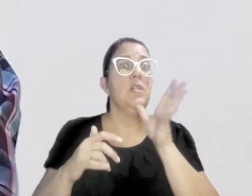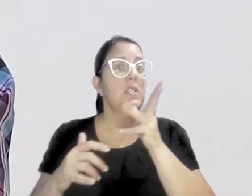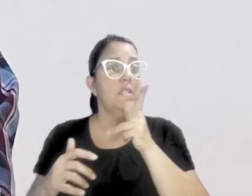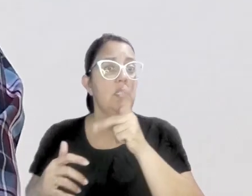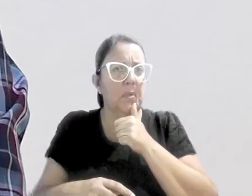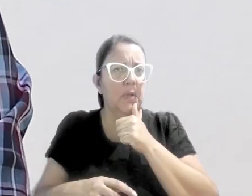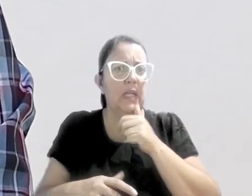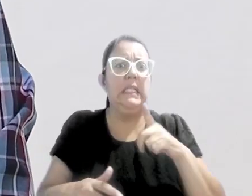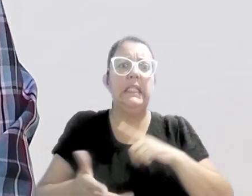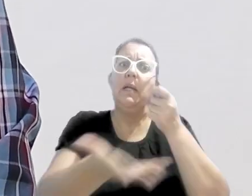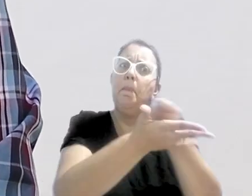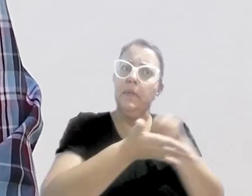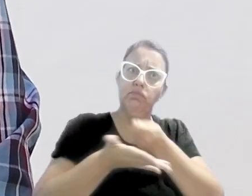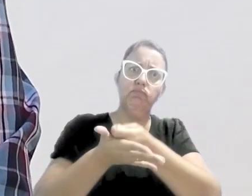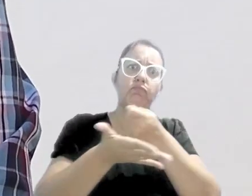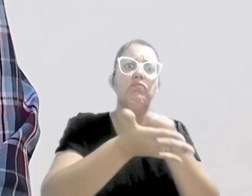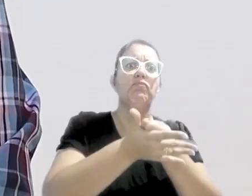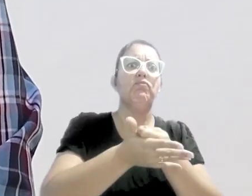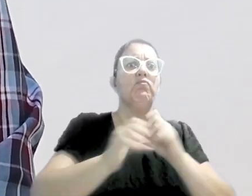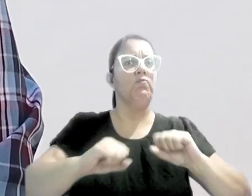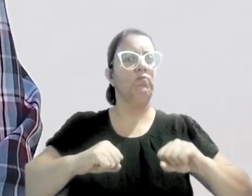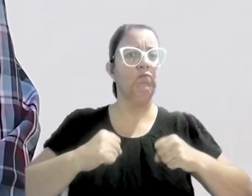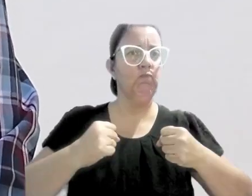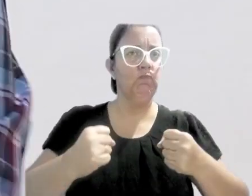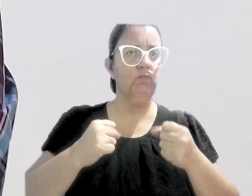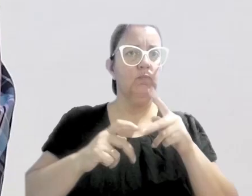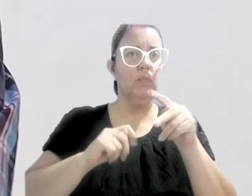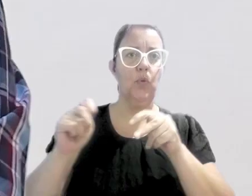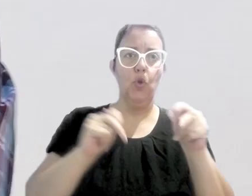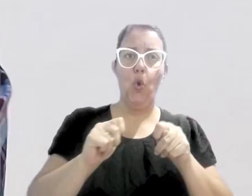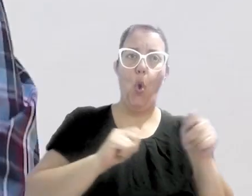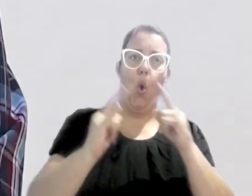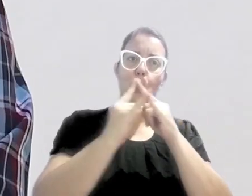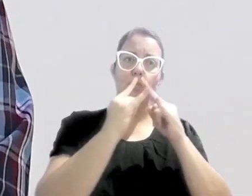muito persistente de uma resistência ao controle estatal